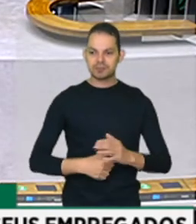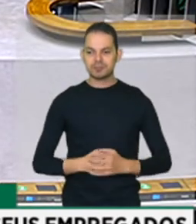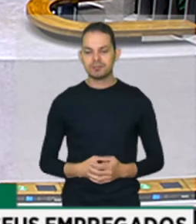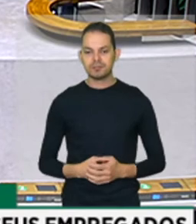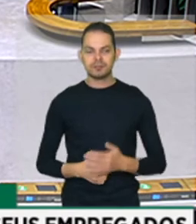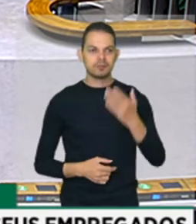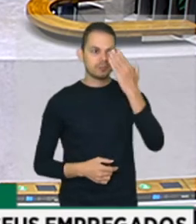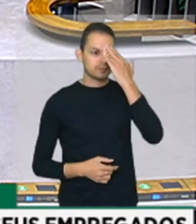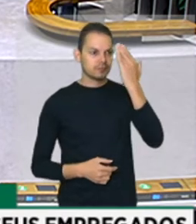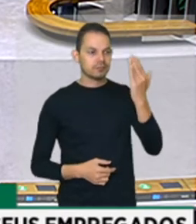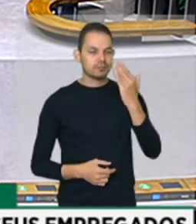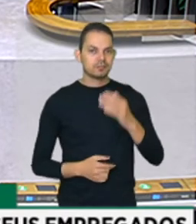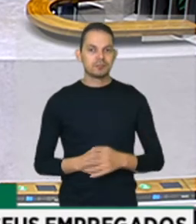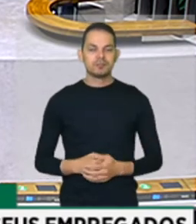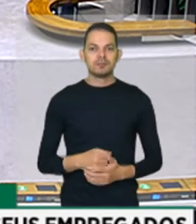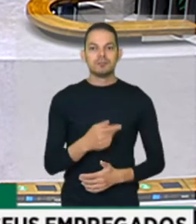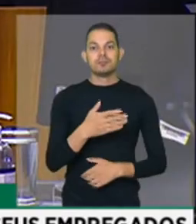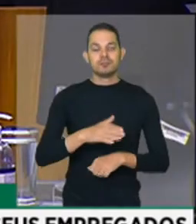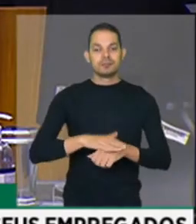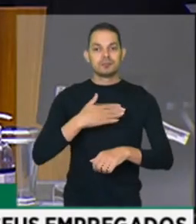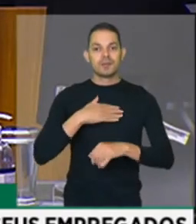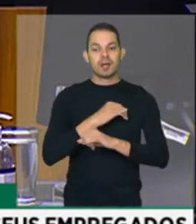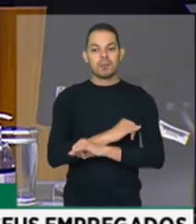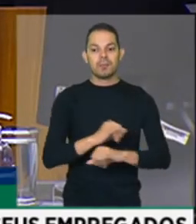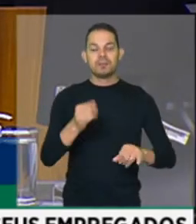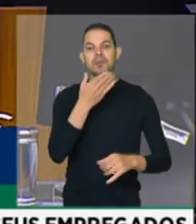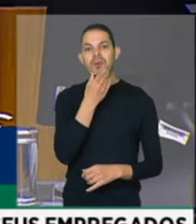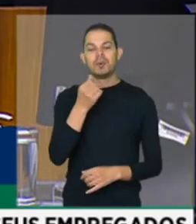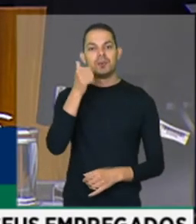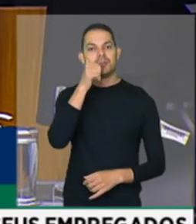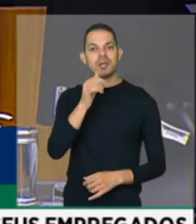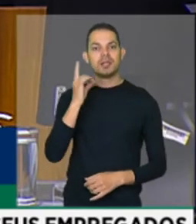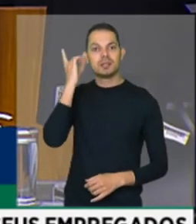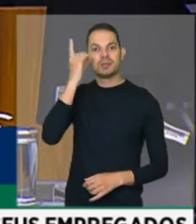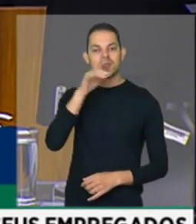DEPOIS A FAVOR DO PROJETO. [PRESIDENTE]: OBRIGADO. A PRESIDÊNCIA SOLICITA A SENHORAS DEPUTADAS E SENHORES DEPUTADOS QUE REGISTREM O SEU